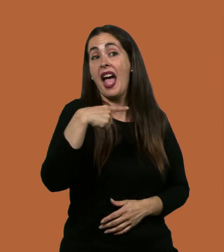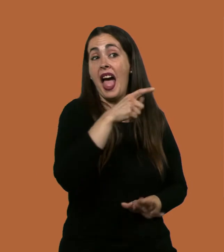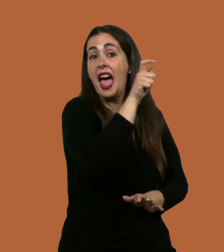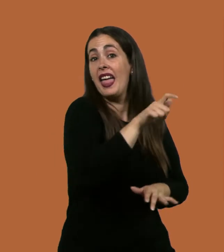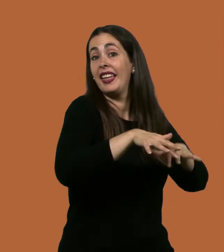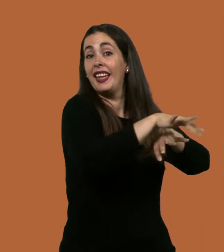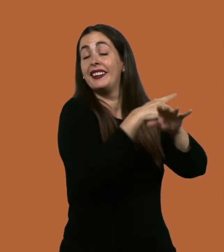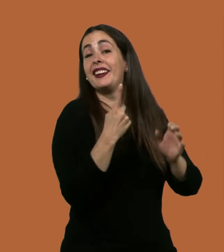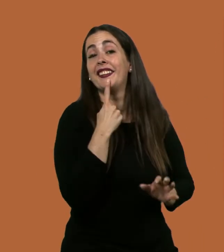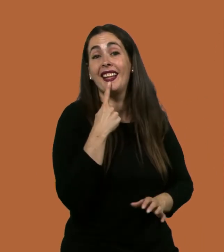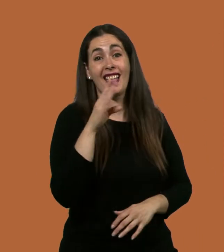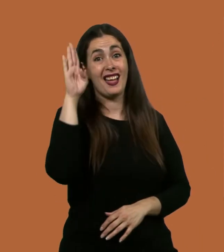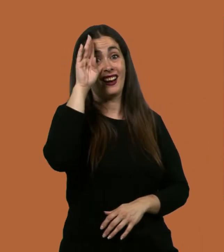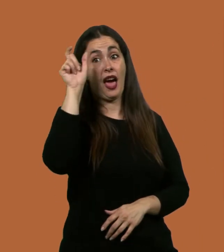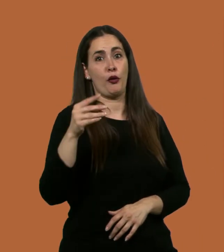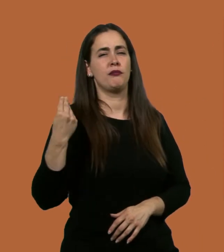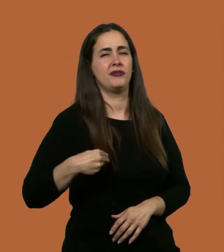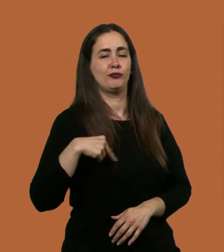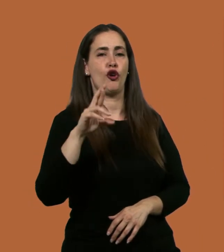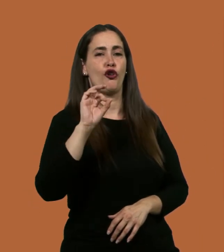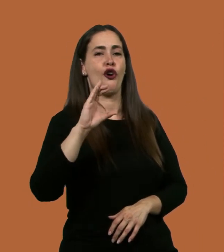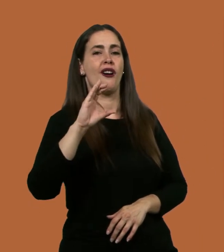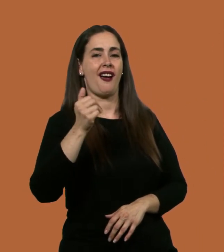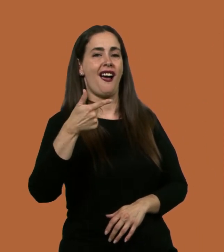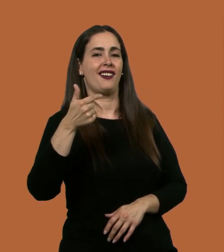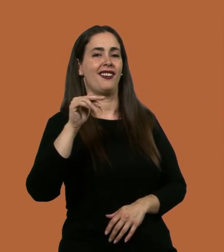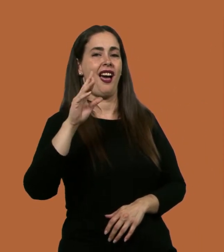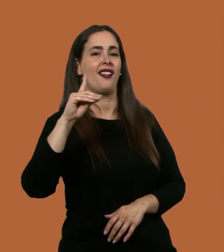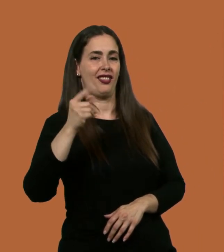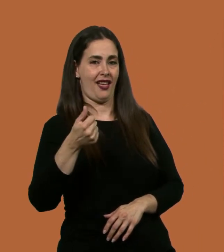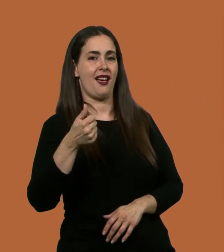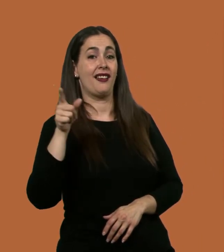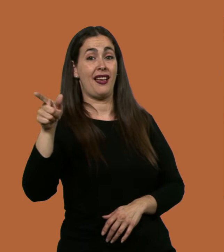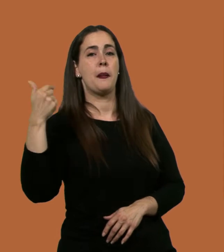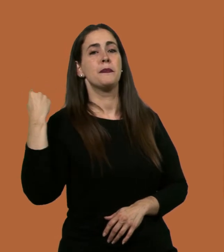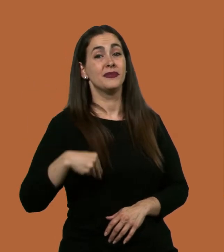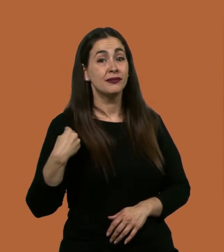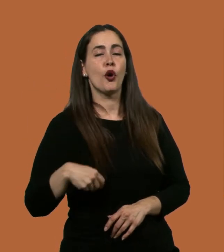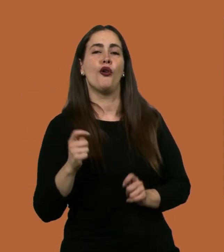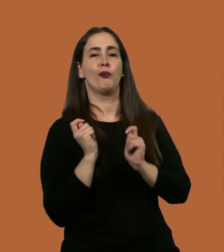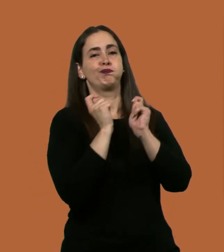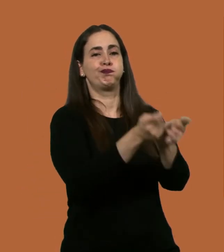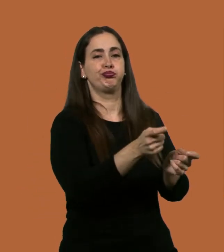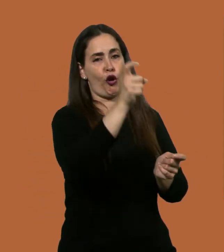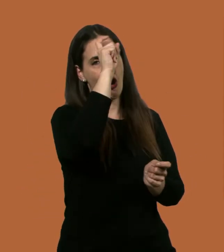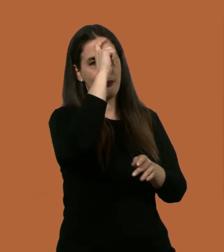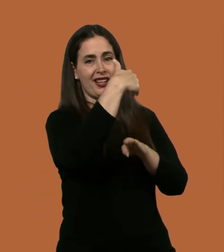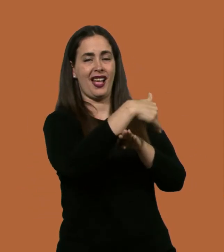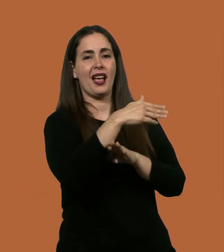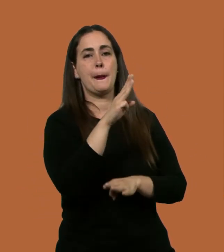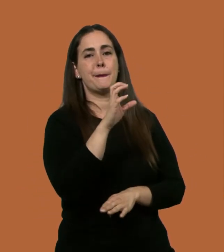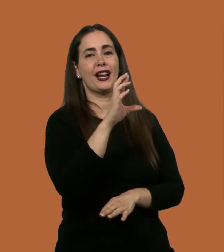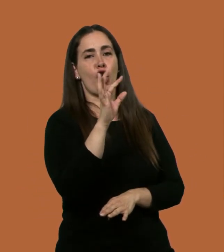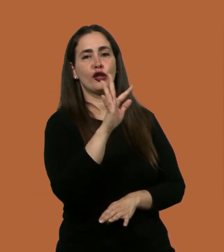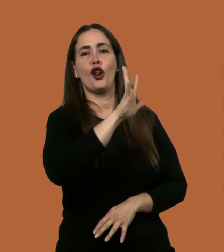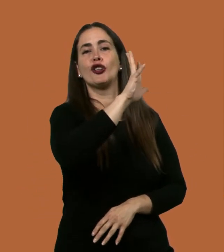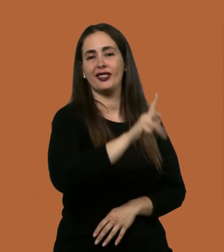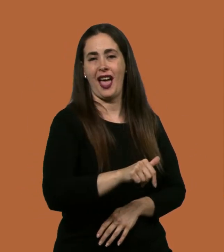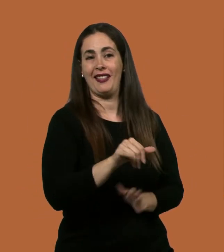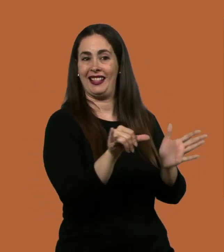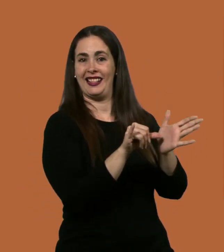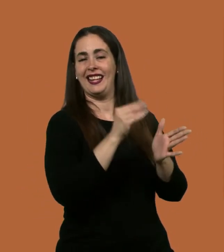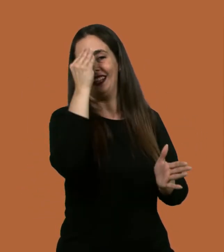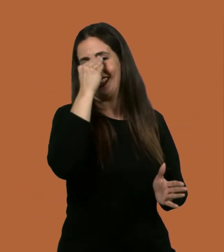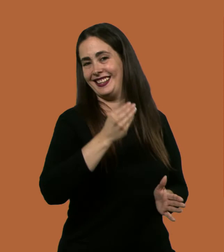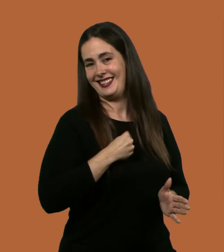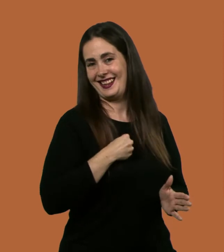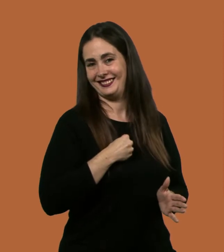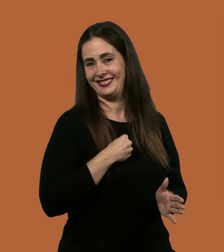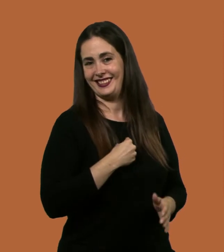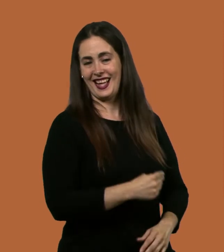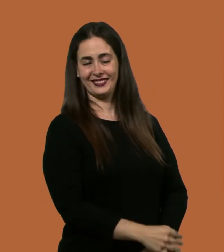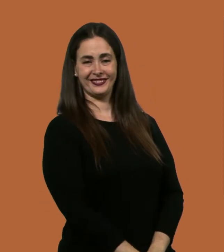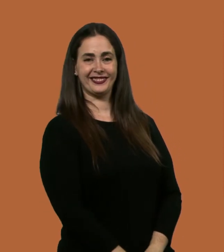Hi ha qui diu que el lladregot era Rocaguinarda, que hauria donat nom al carrer de Perot lo Lladre, proper a l’església.